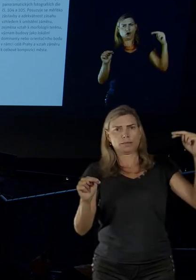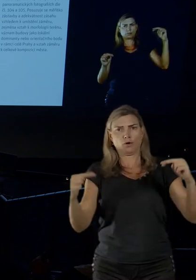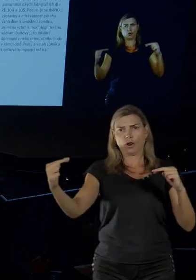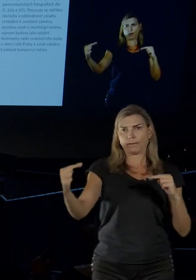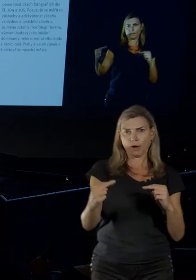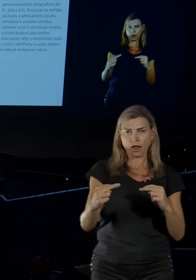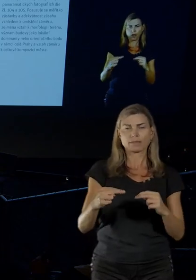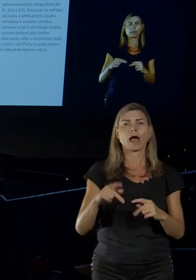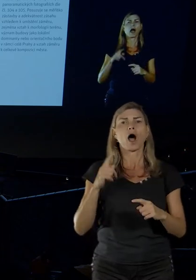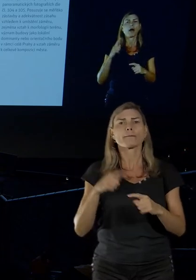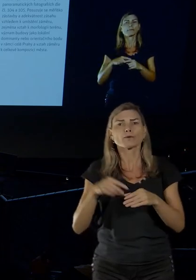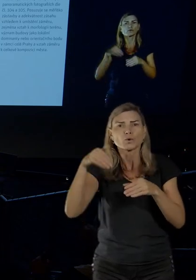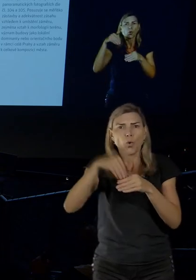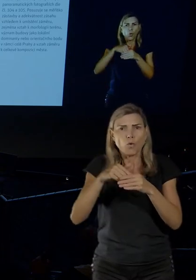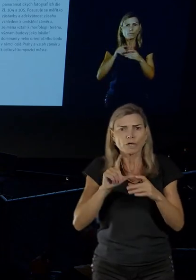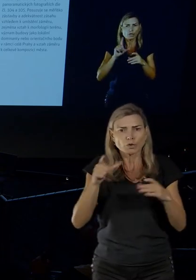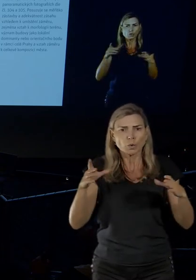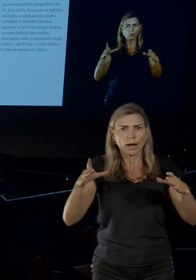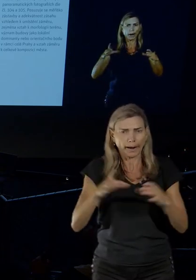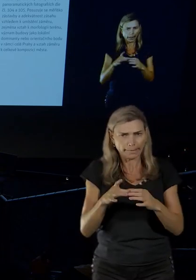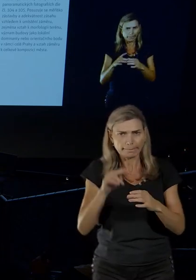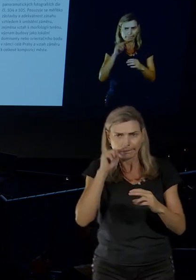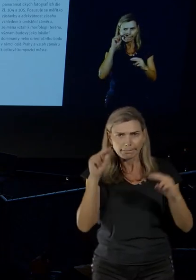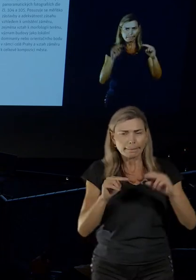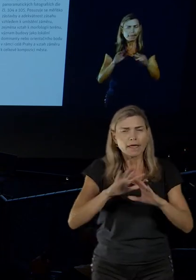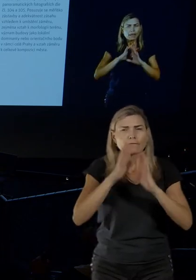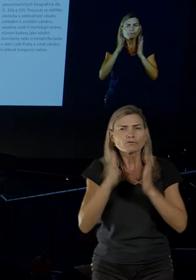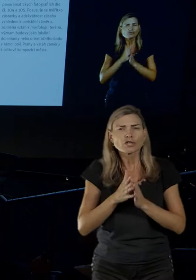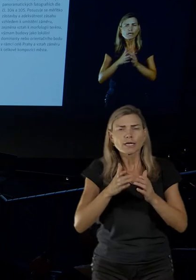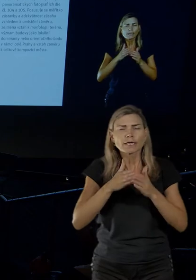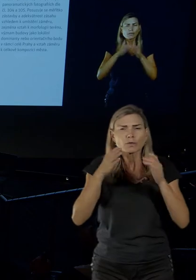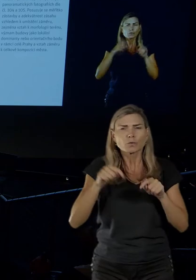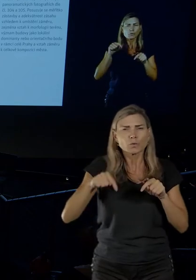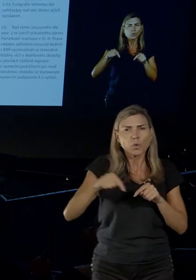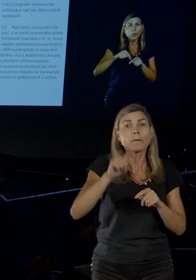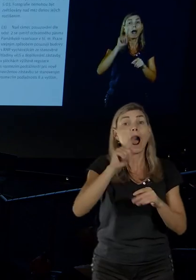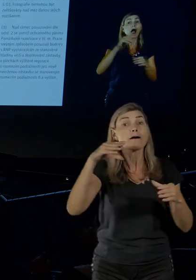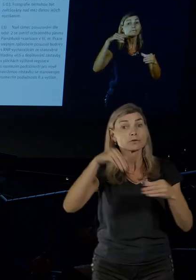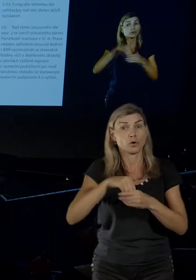posuzují vlastně úplně všechny stavby, a to specificky se vztahem k památkové rezervaci.